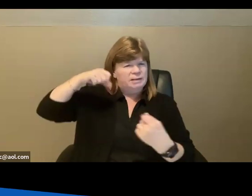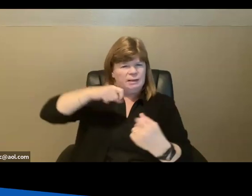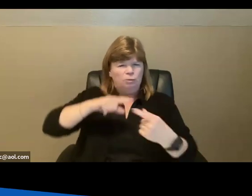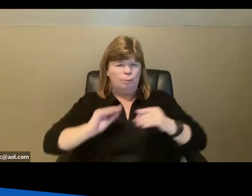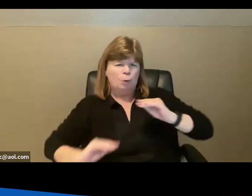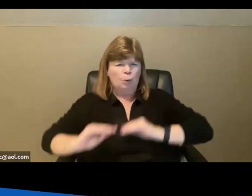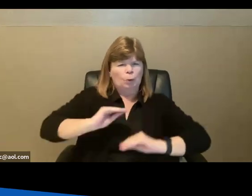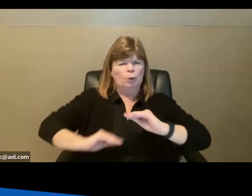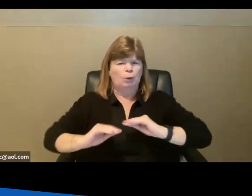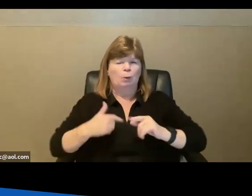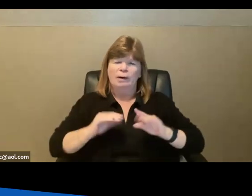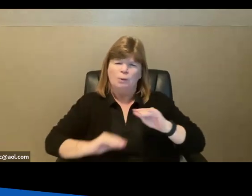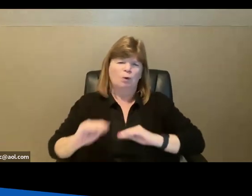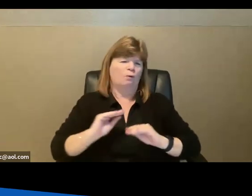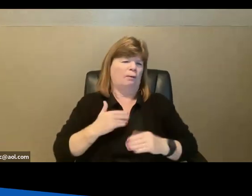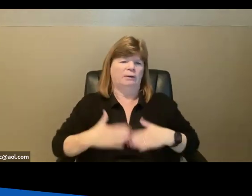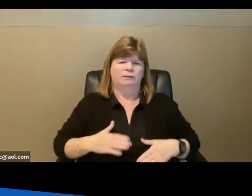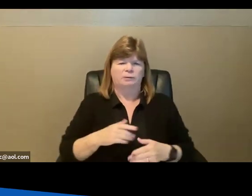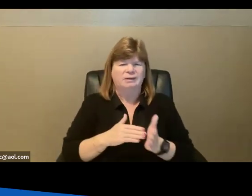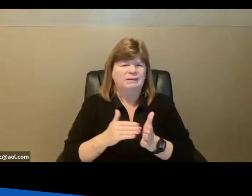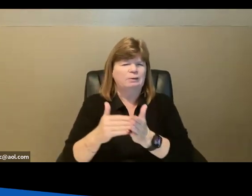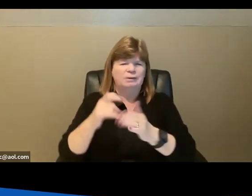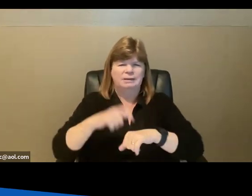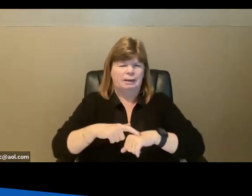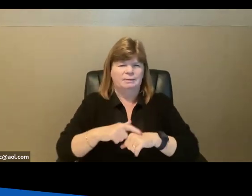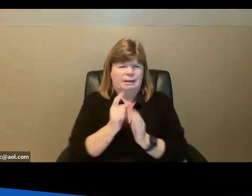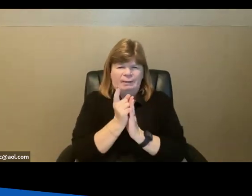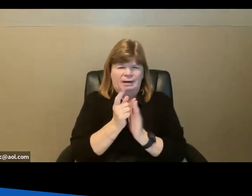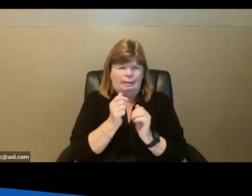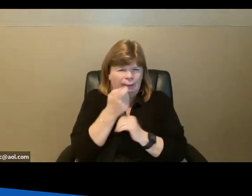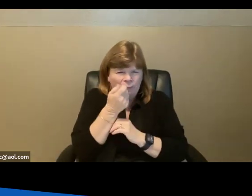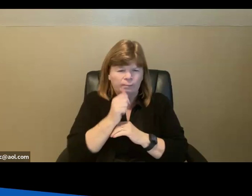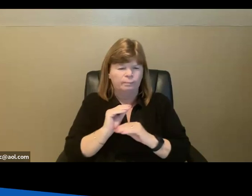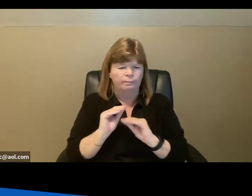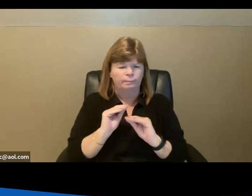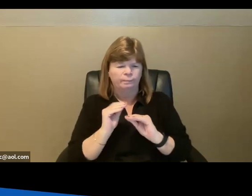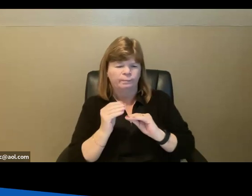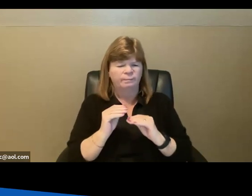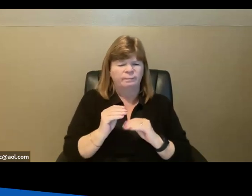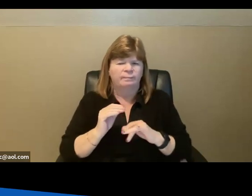Movemos nuestros cuerpos miles de veces por minuto, solo un poco, solo un poquito, solo un pelo, solo algo por aquí y por allá.